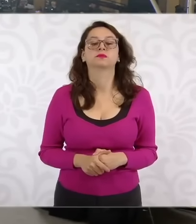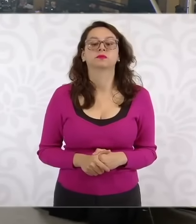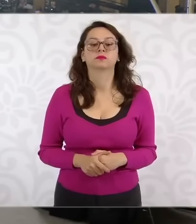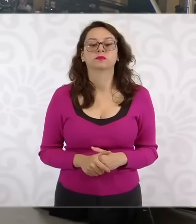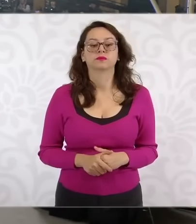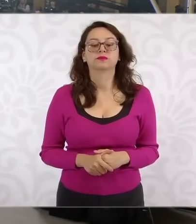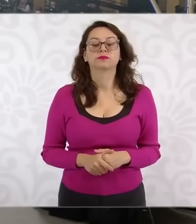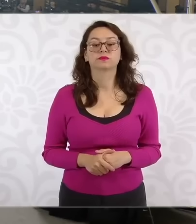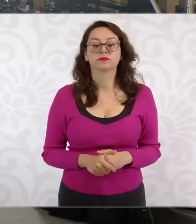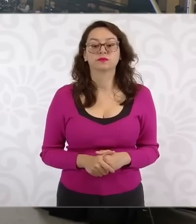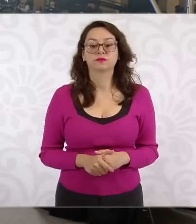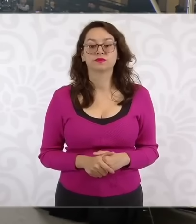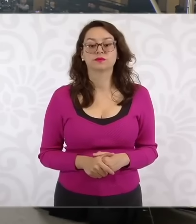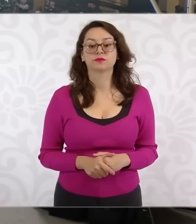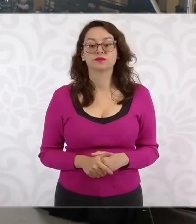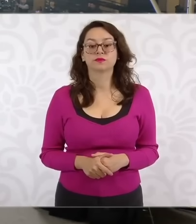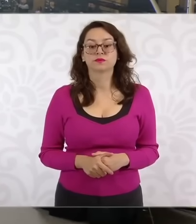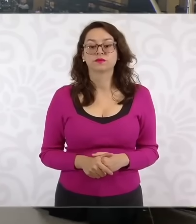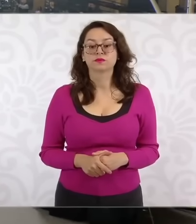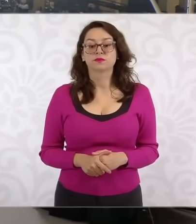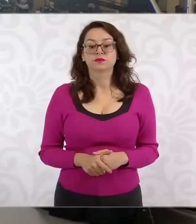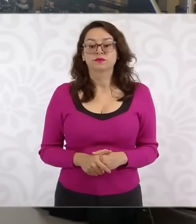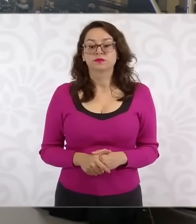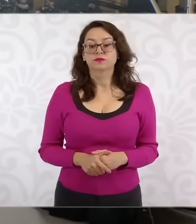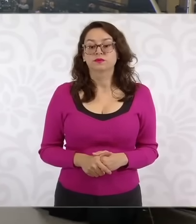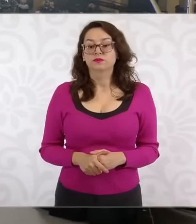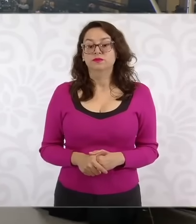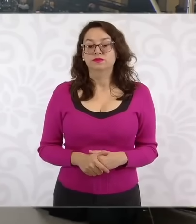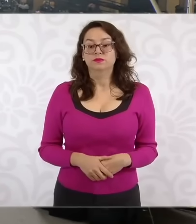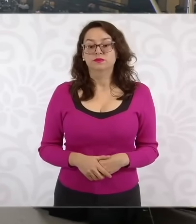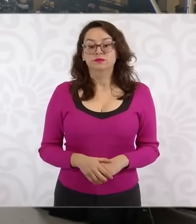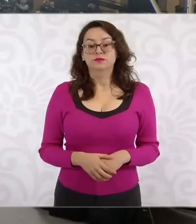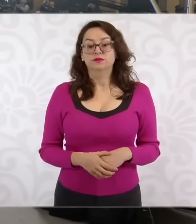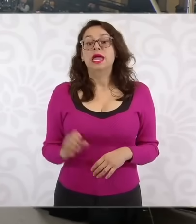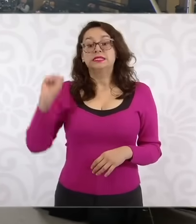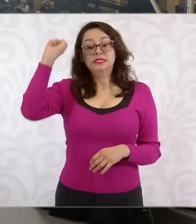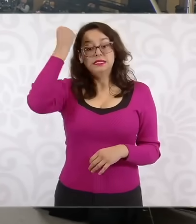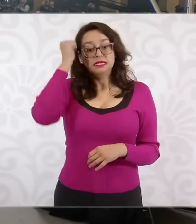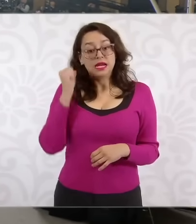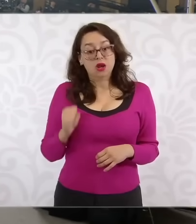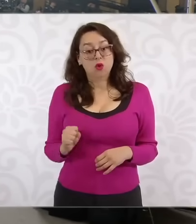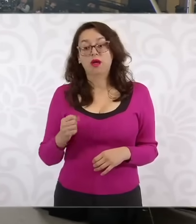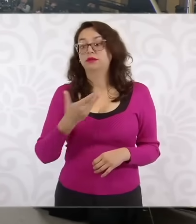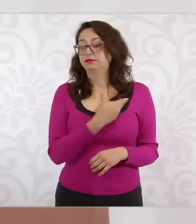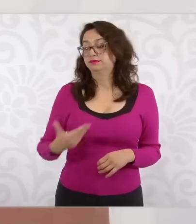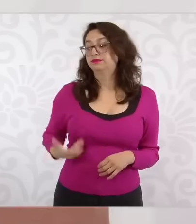Sí. La estrategia que se ha implementado en Sinaloa por instrucciones de la presidenta Claudia